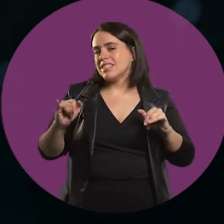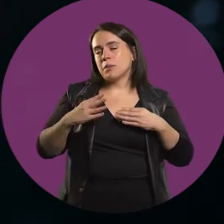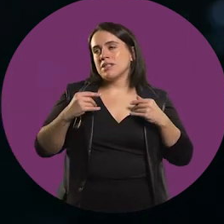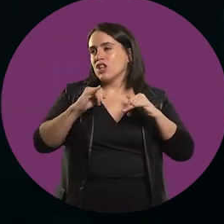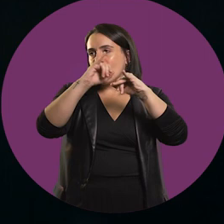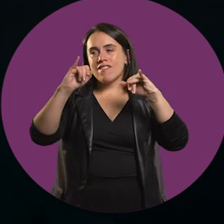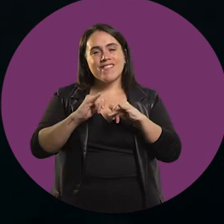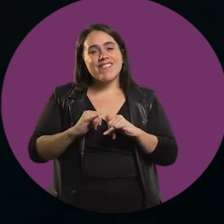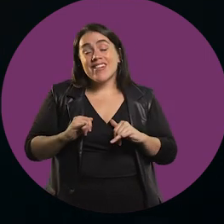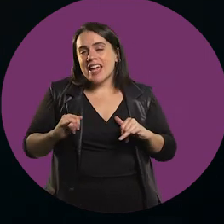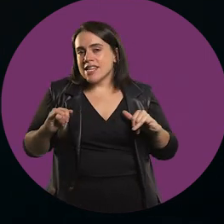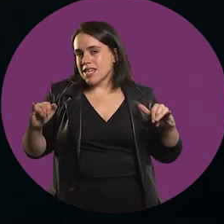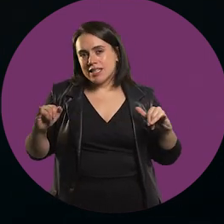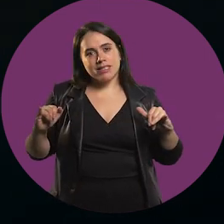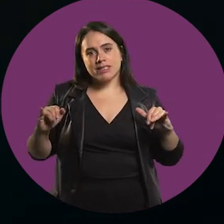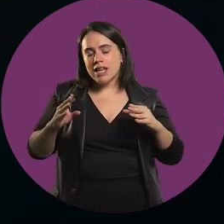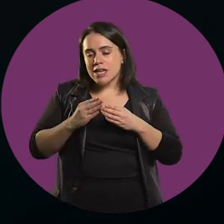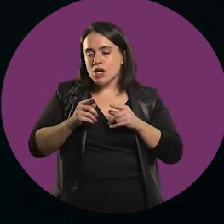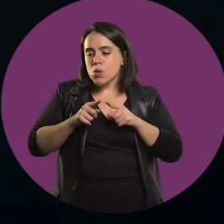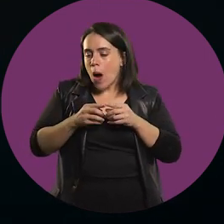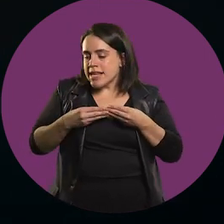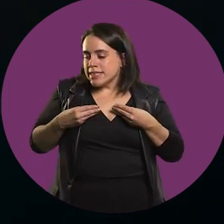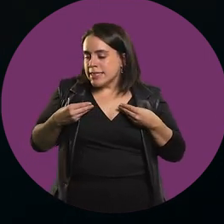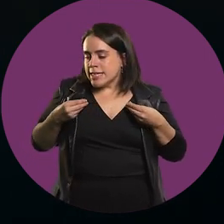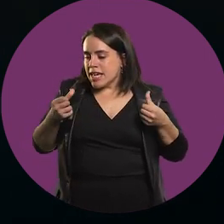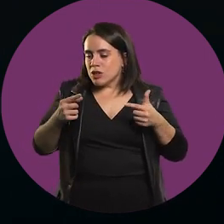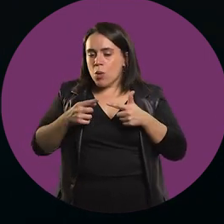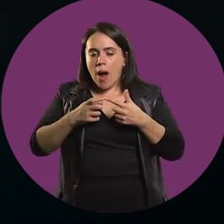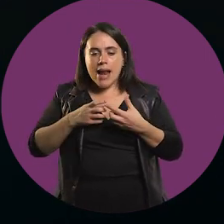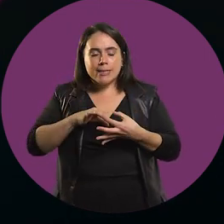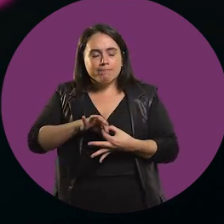Realmente lo vivo de una forma muy sensorial y muy afectiva.